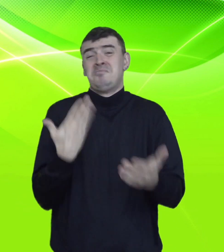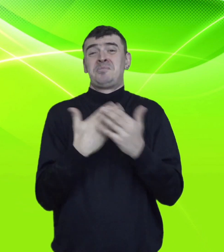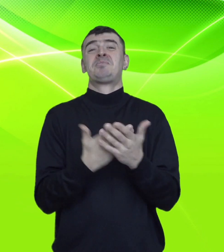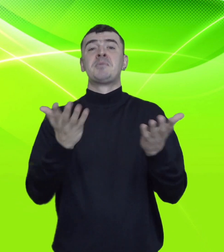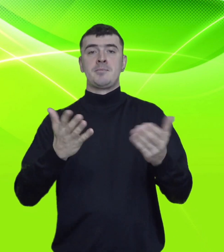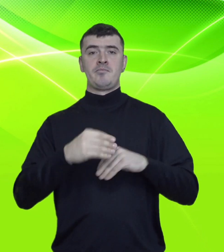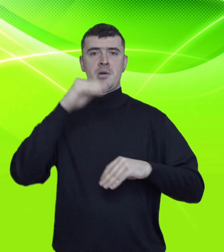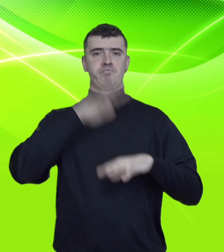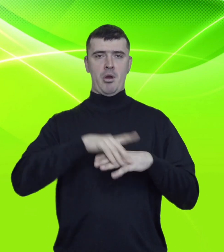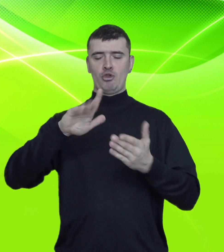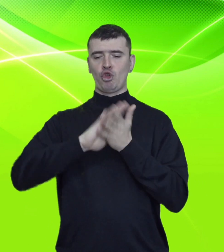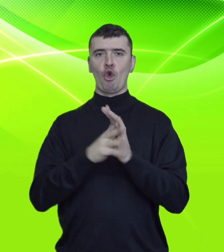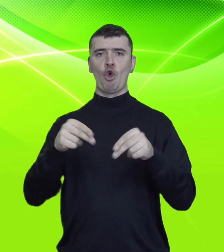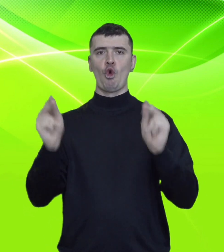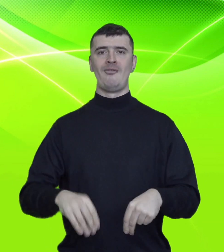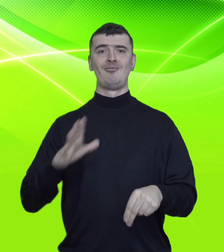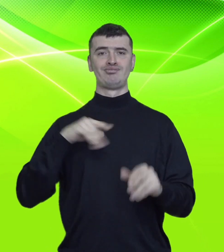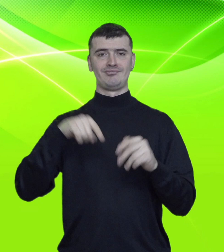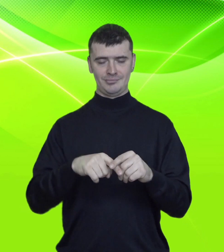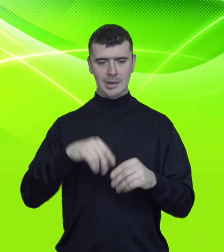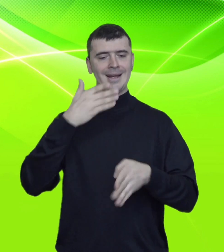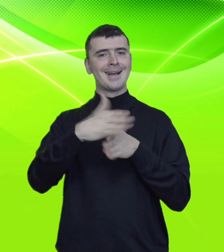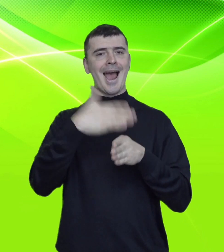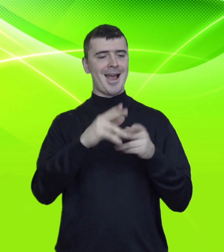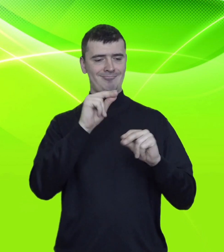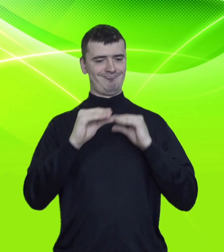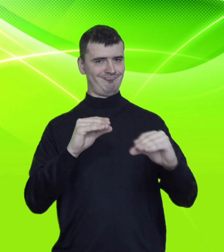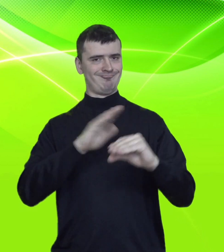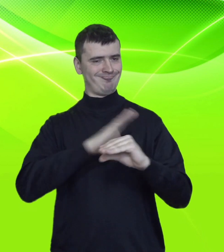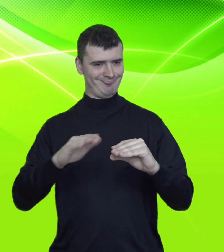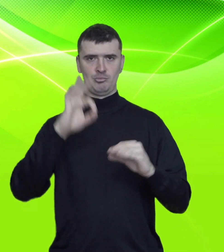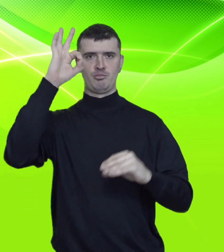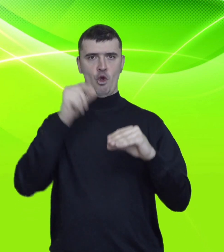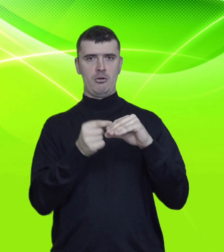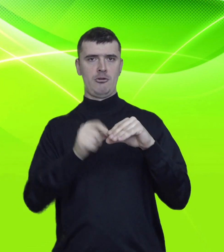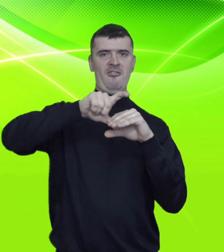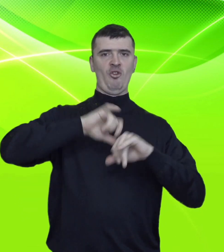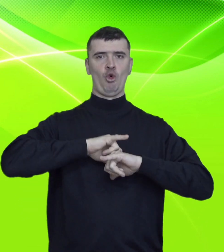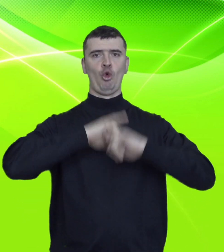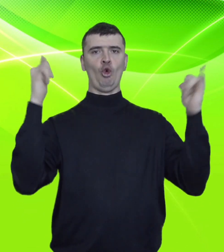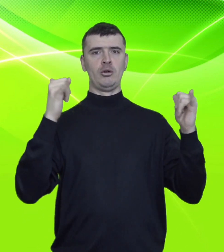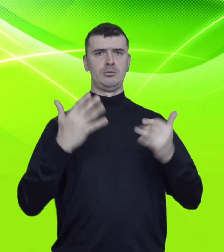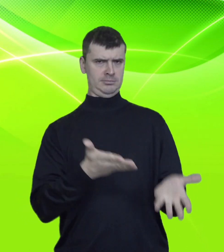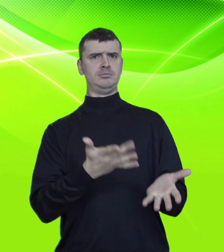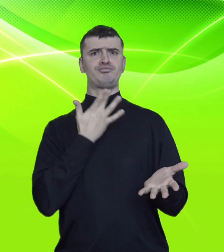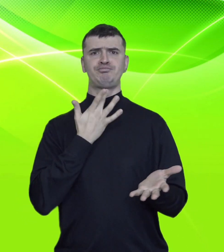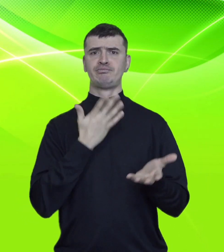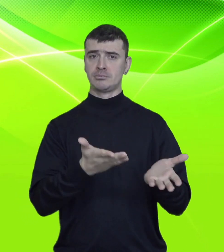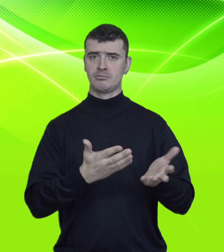К примеру, банк нарушил условия договора и повысил процент по кредиту.